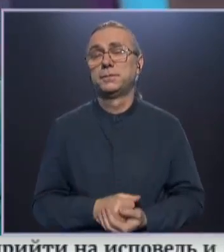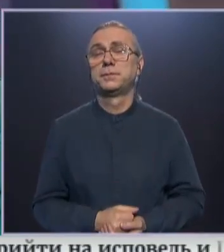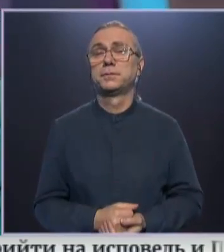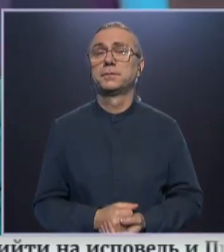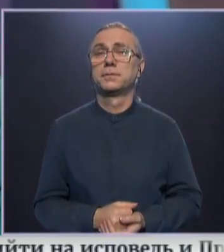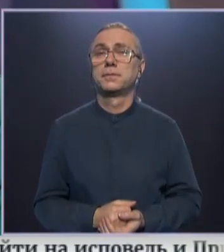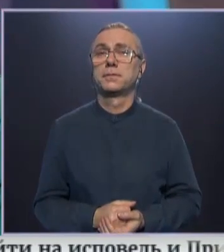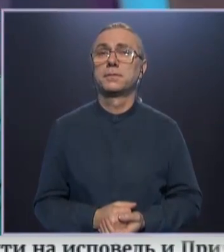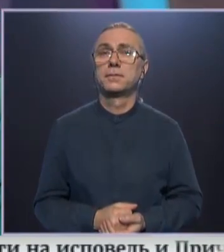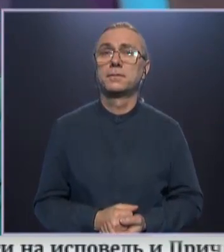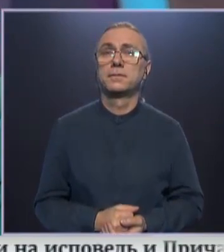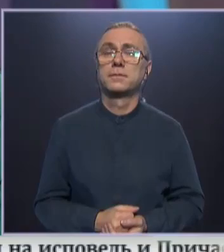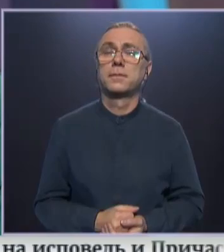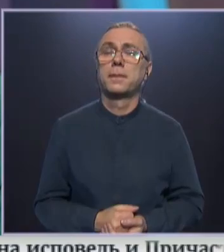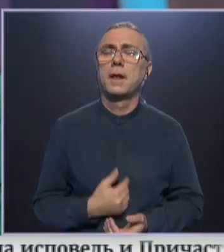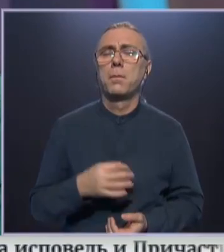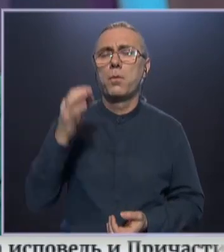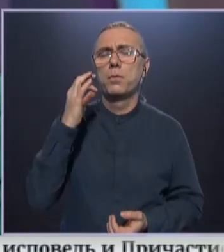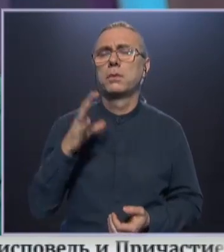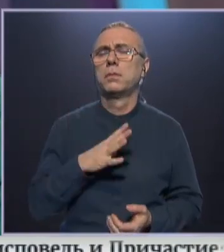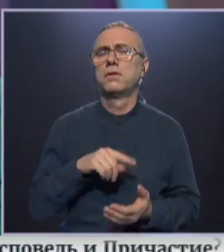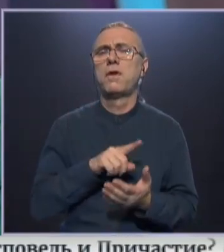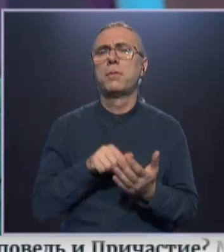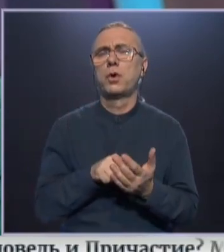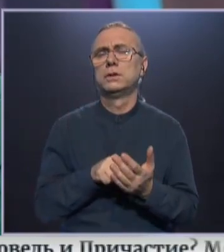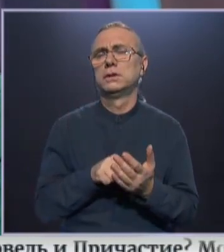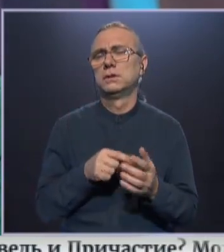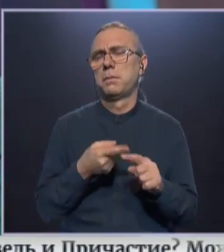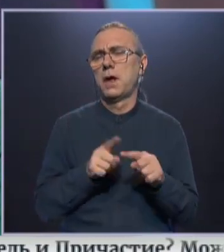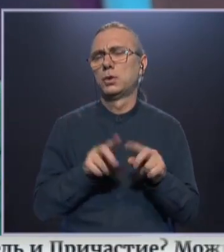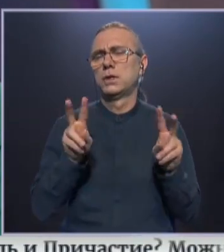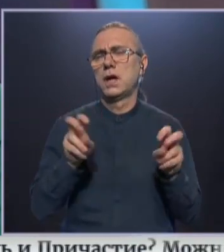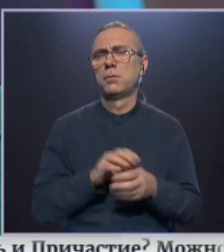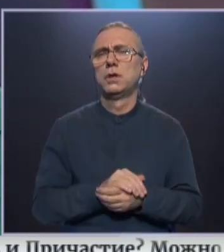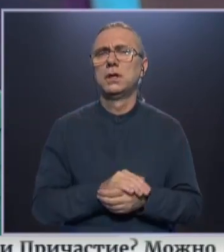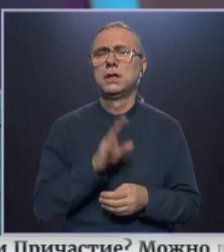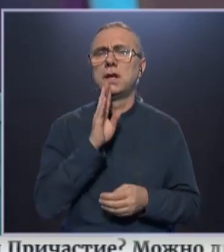наследи был в Ленте было вопрос который касался именно этой темы девушка сформулировала так Зачем